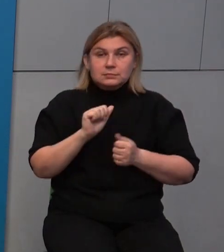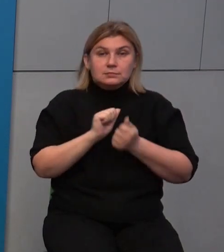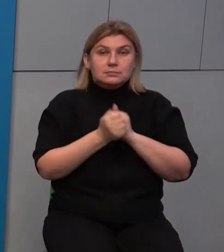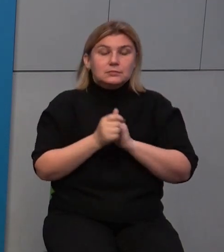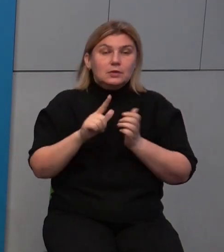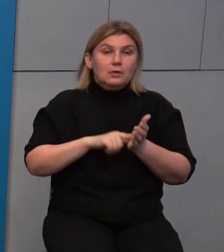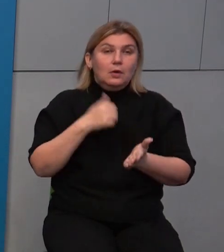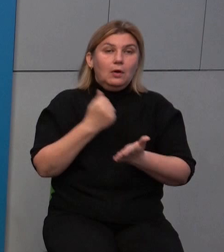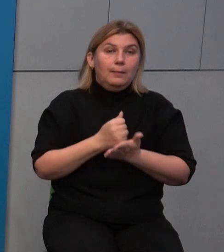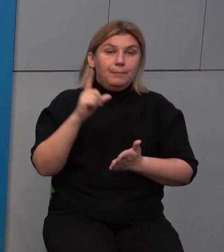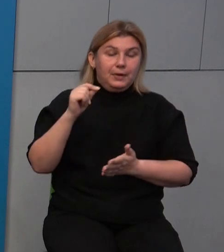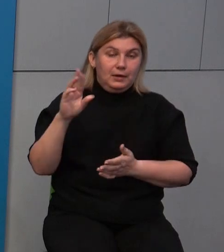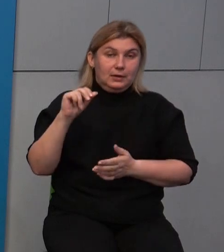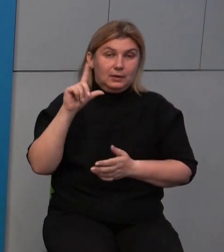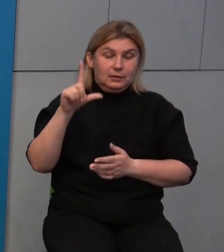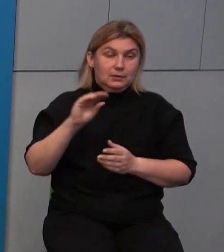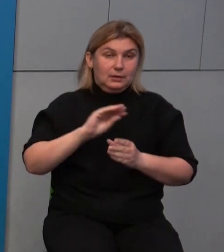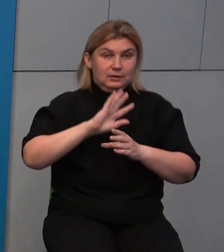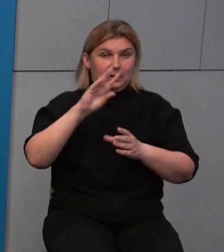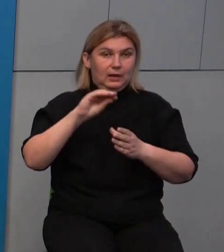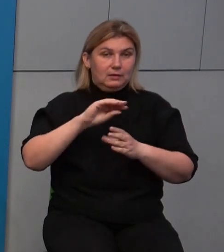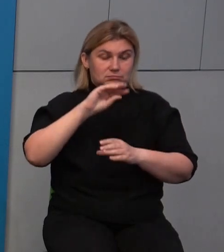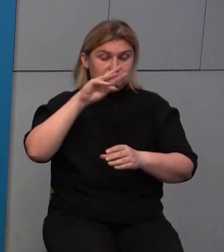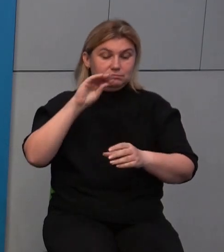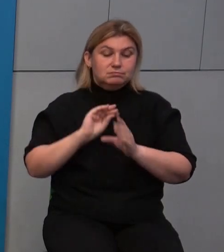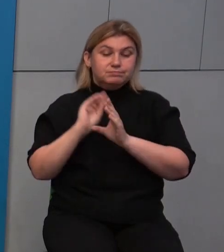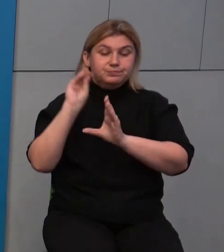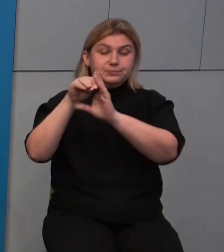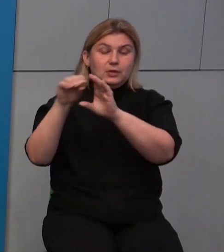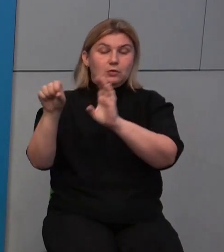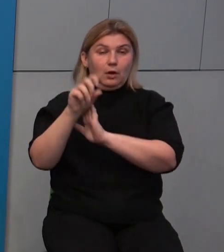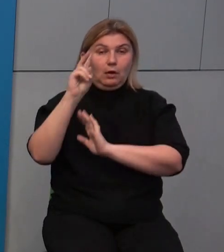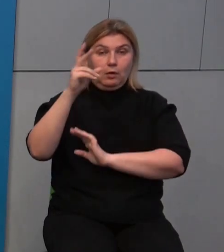i zaangażował się w KOR, więc tłumaczenie wstrzymano.